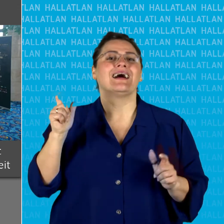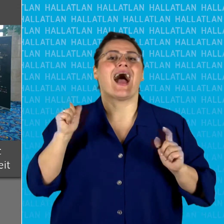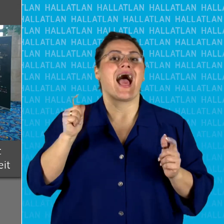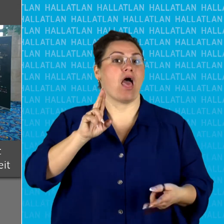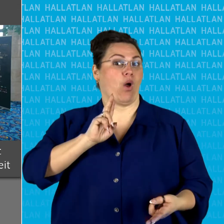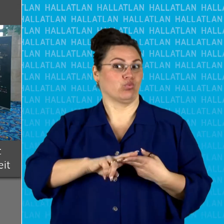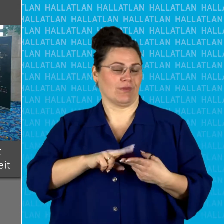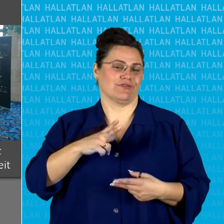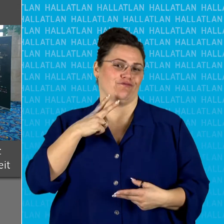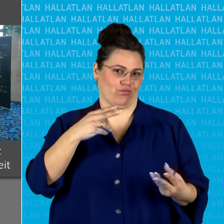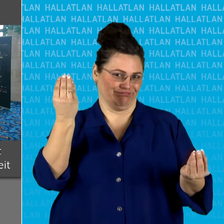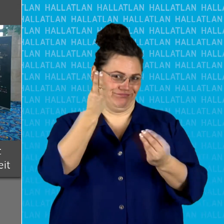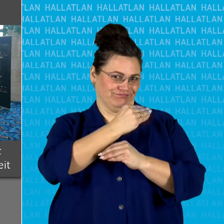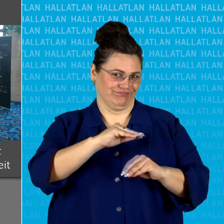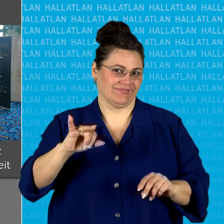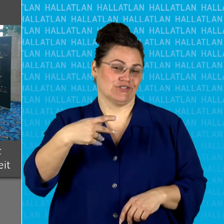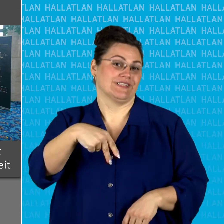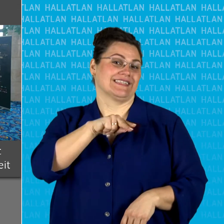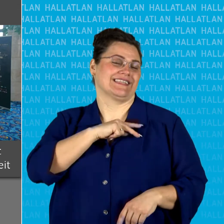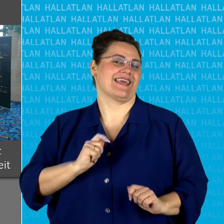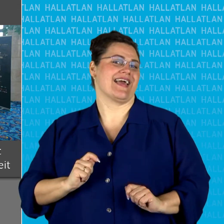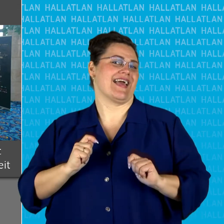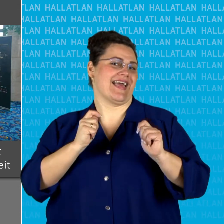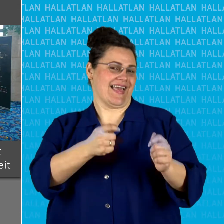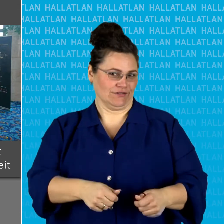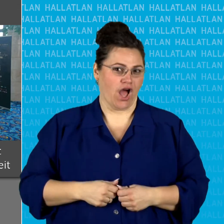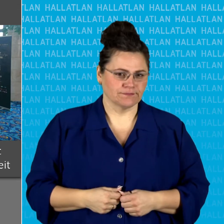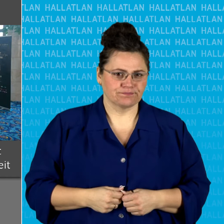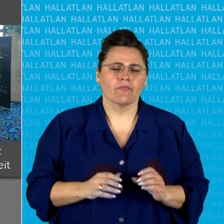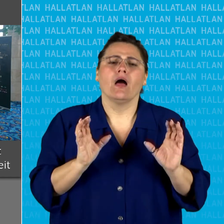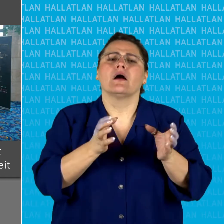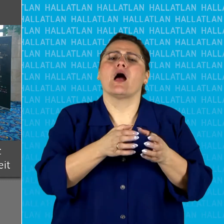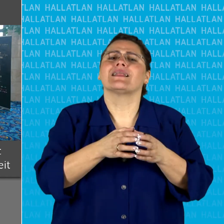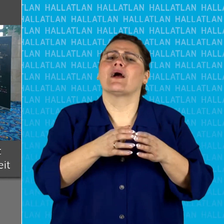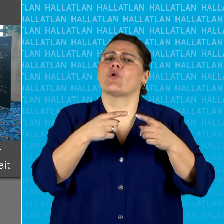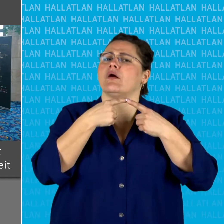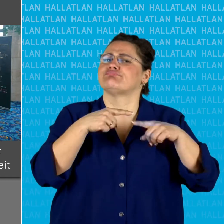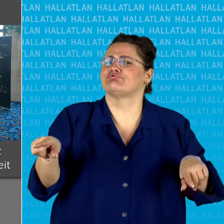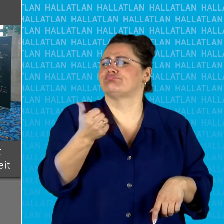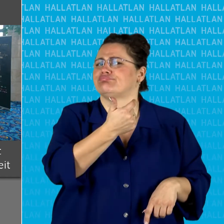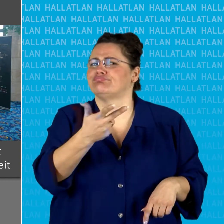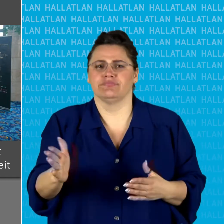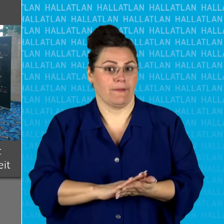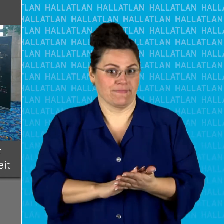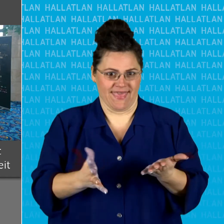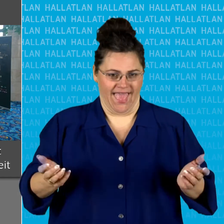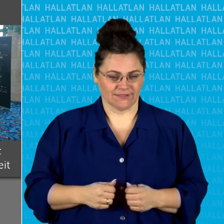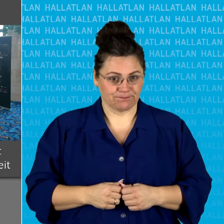rangos gálaünnepségén hirdetik ki és adják át nekik a díjakat. Az alábbi kategóriák: